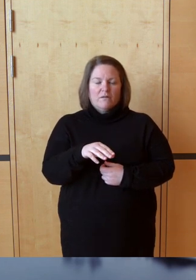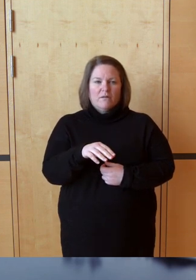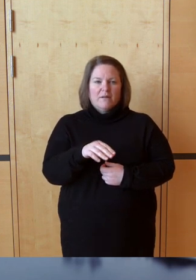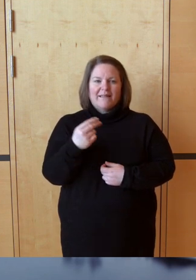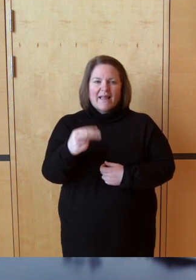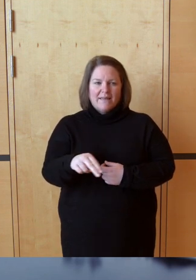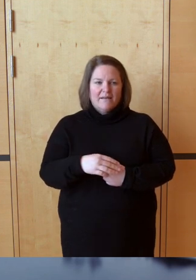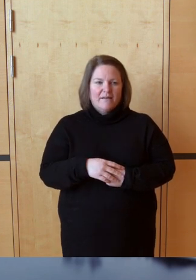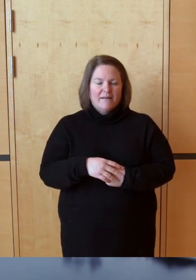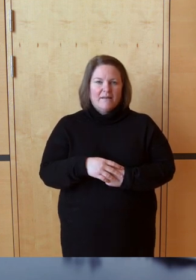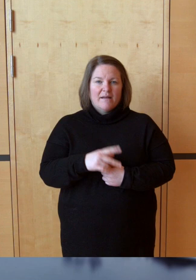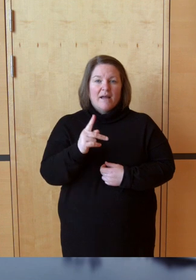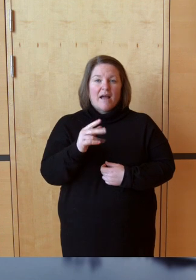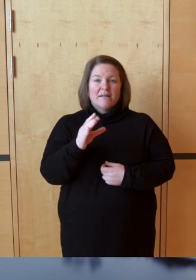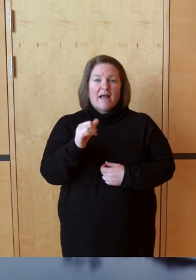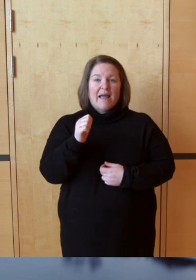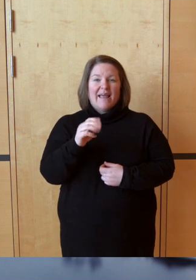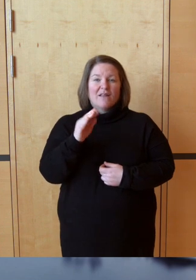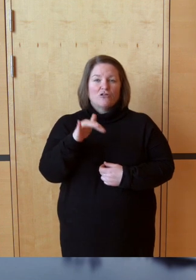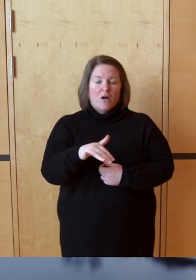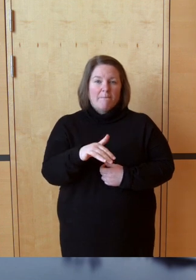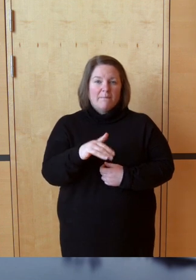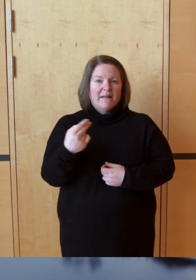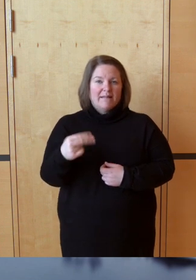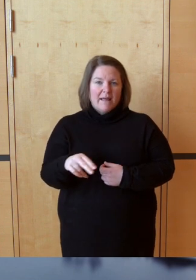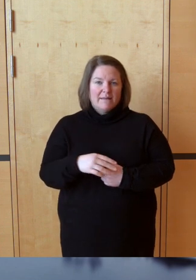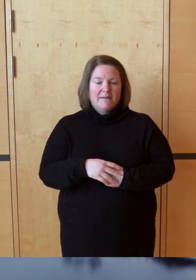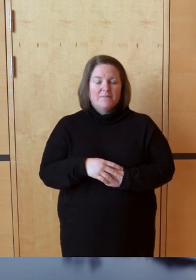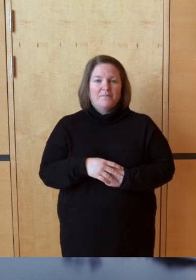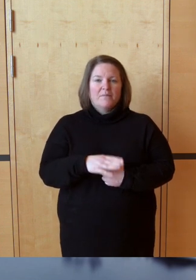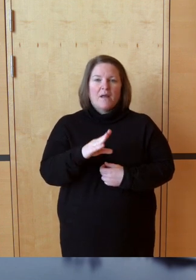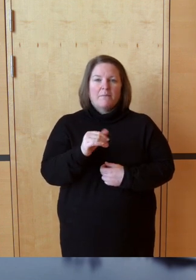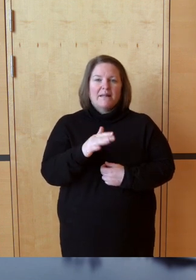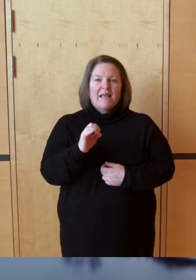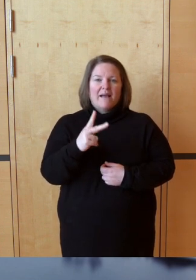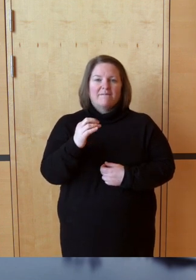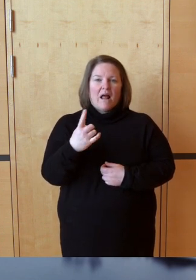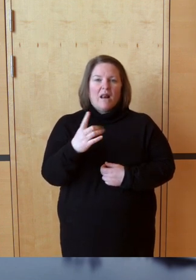Nej Kan du säga Ström Nej Mats Ekman